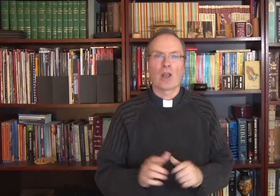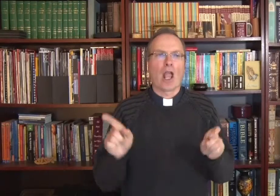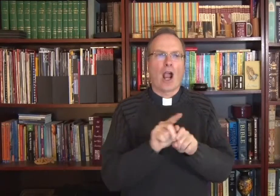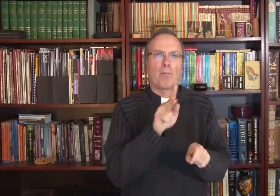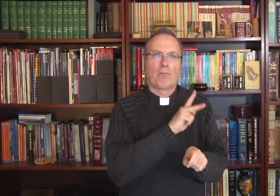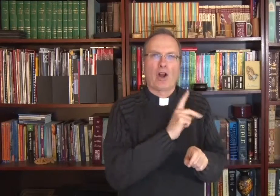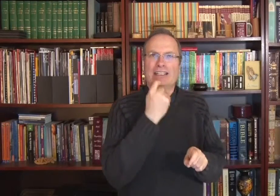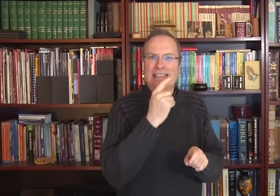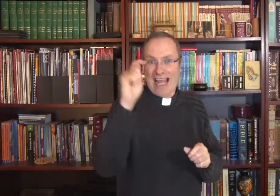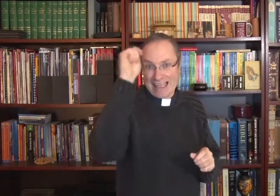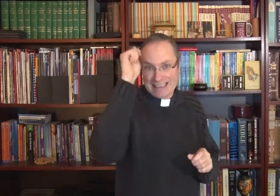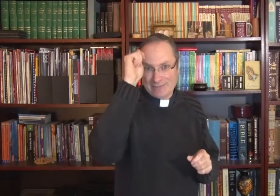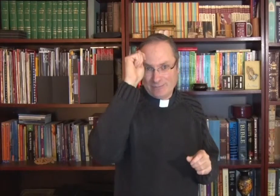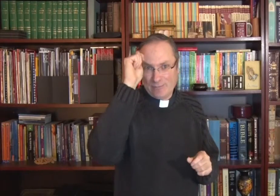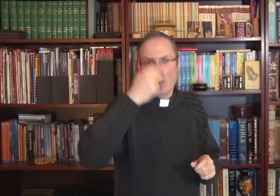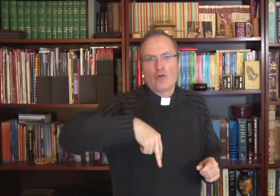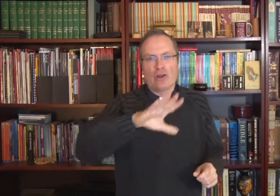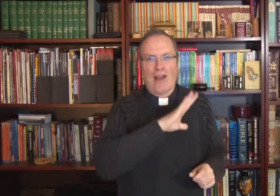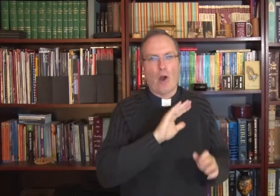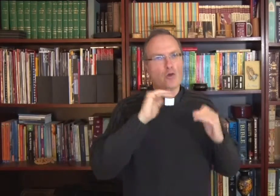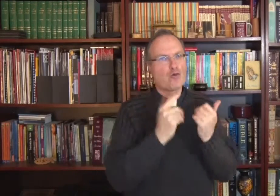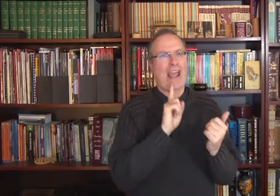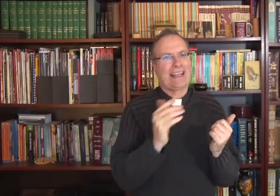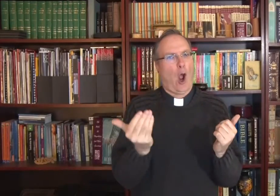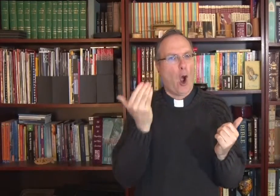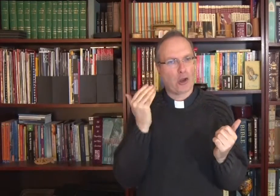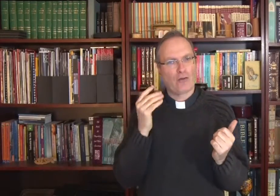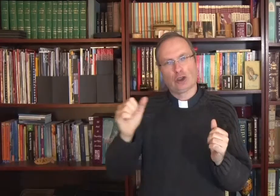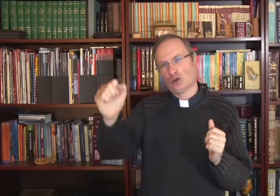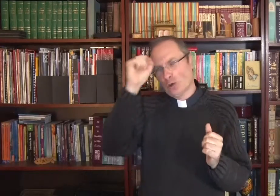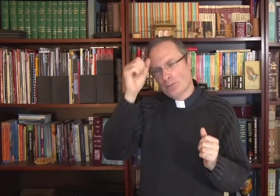Comme Paul le dit à Tite, nous avons tous été autrefois stupides,